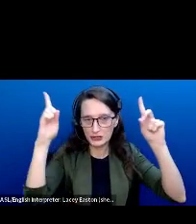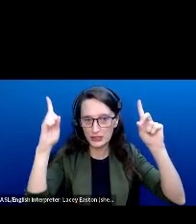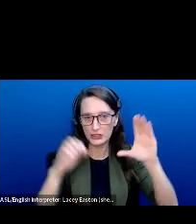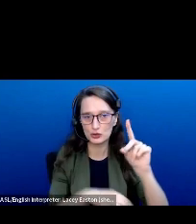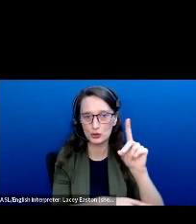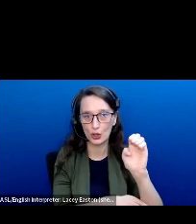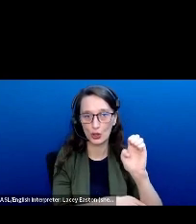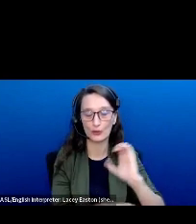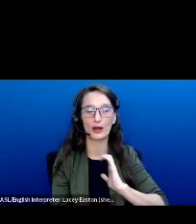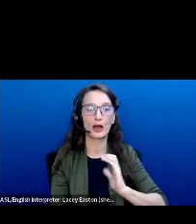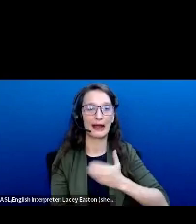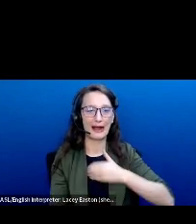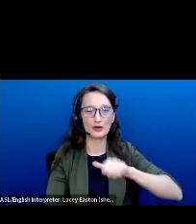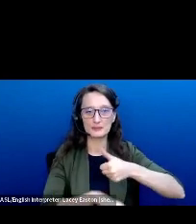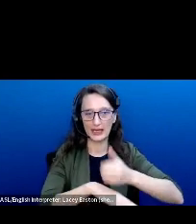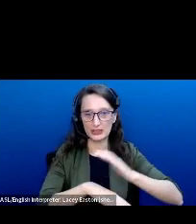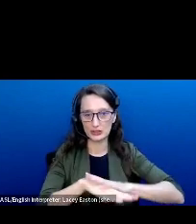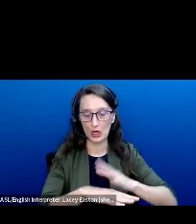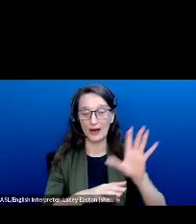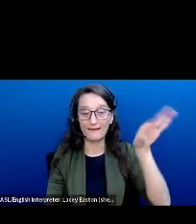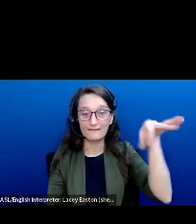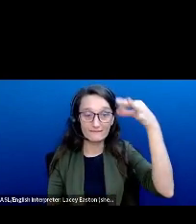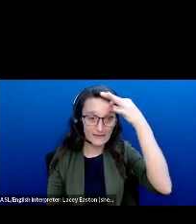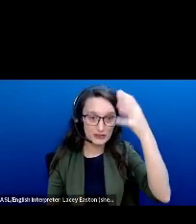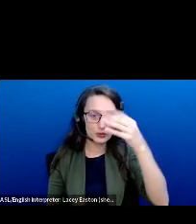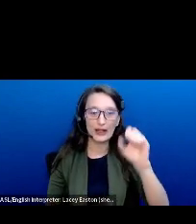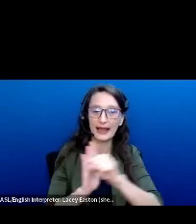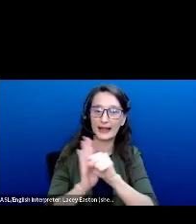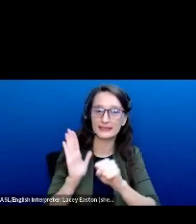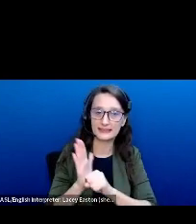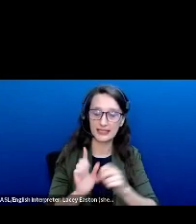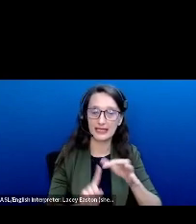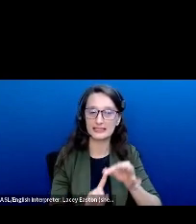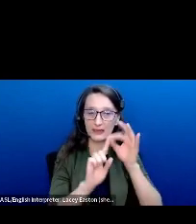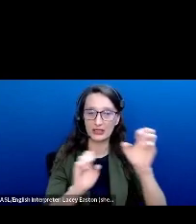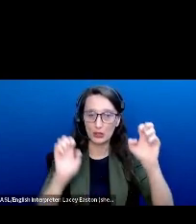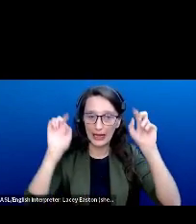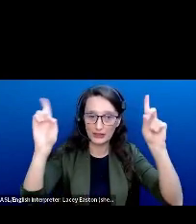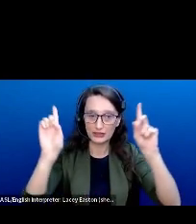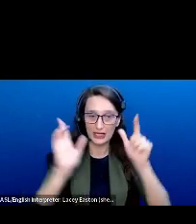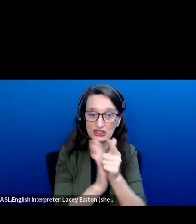de educación especial, incluida la Ley de Educación para Personas con Discapacidades. Por lo tanto, quiero